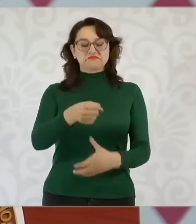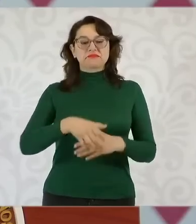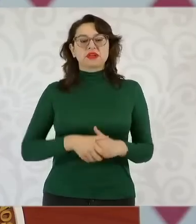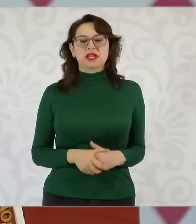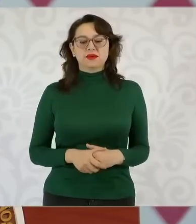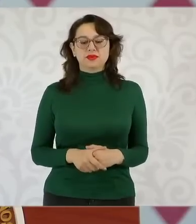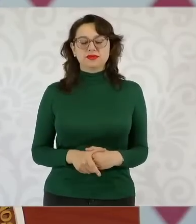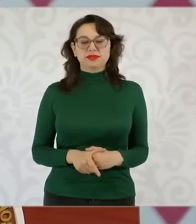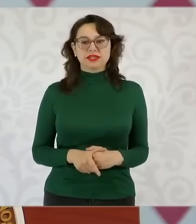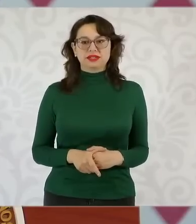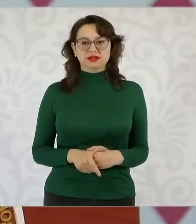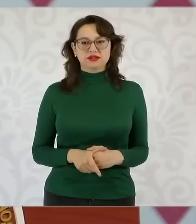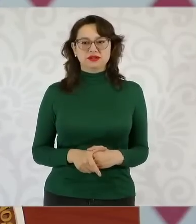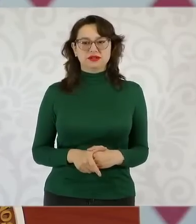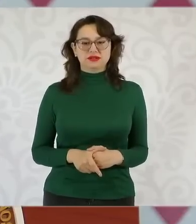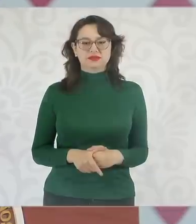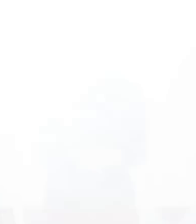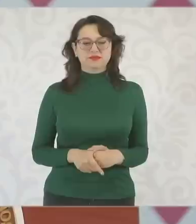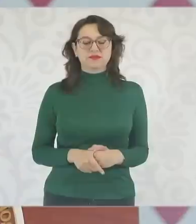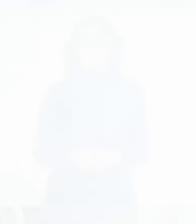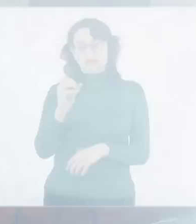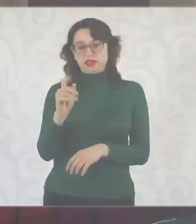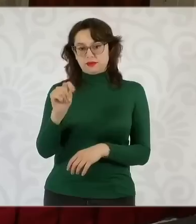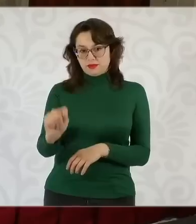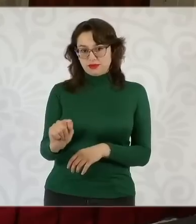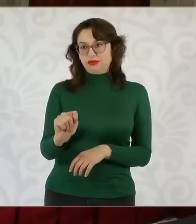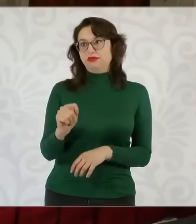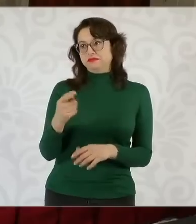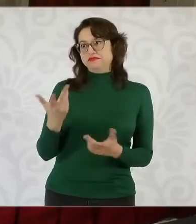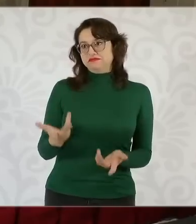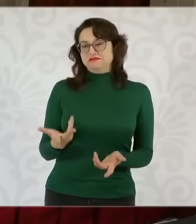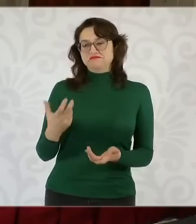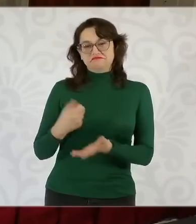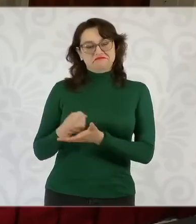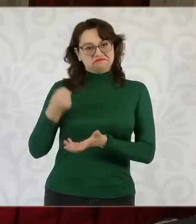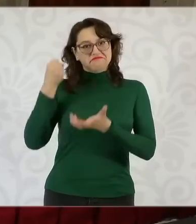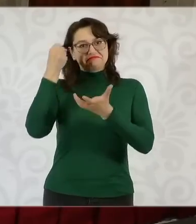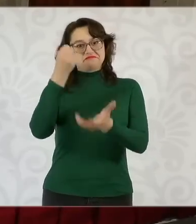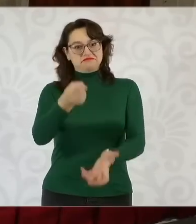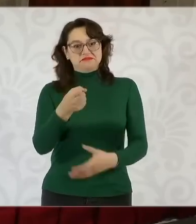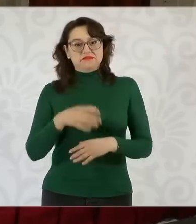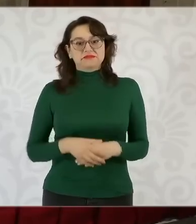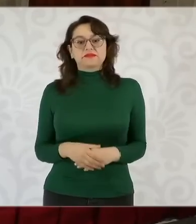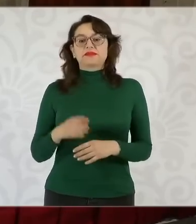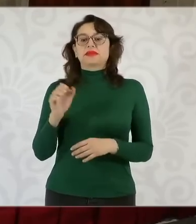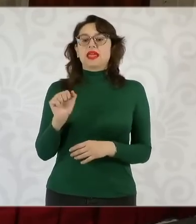presidenta sheinbaum En compañía del director general de la empresa en México José Antonio